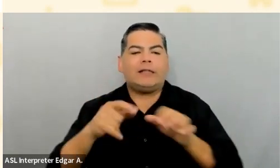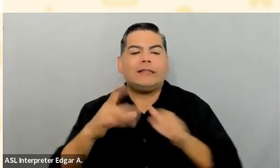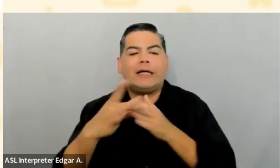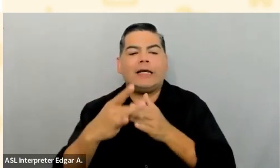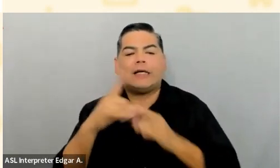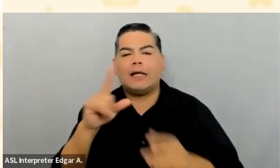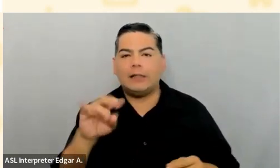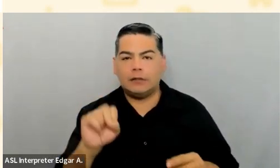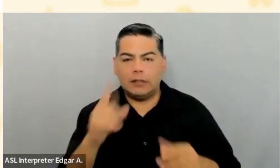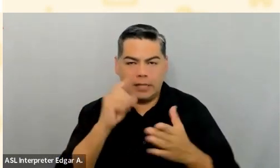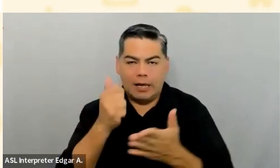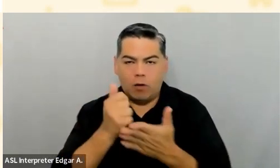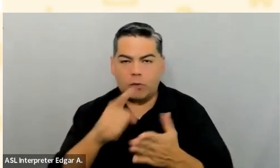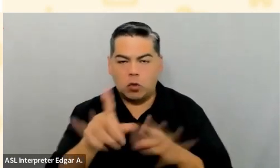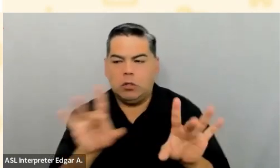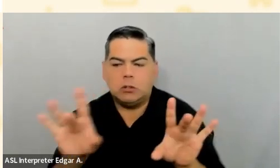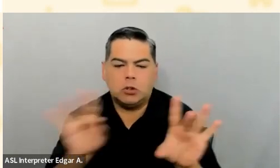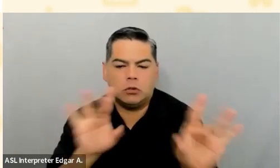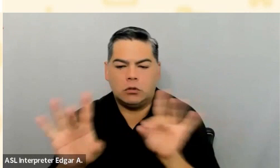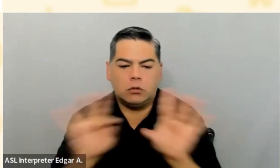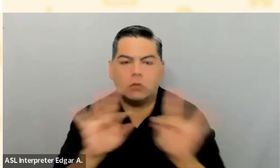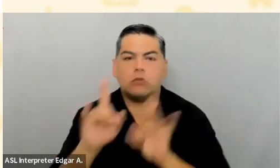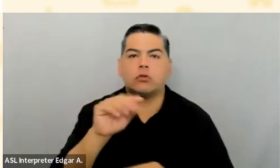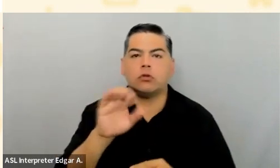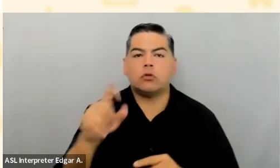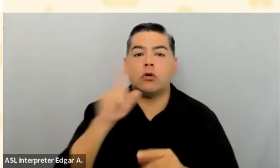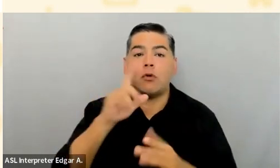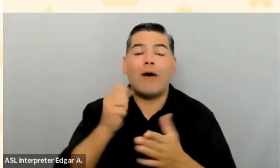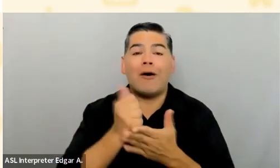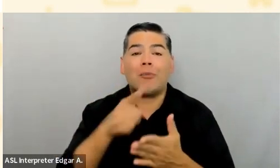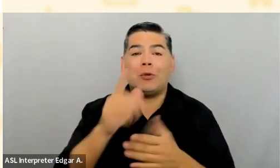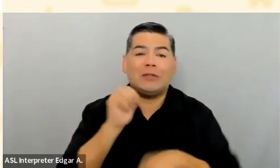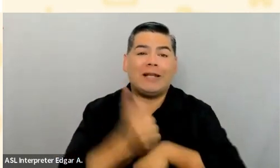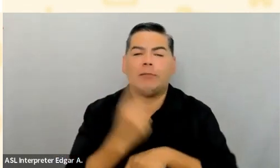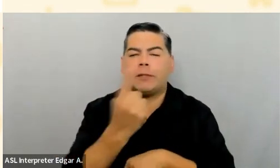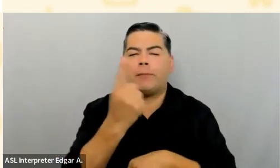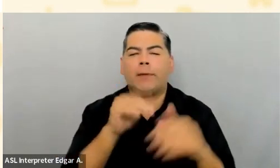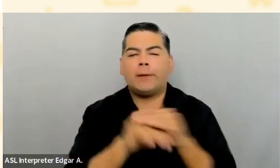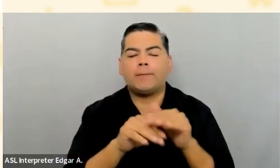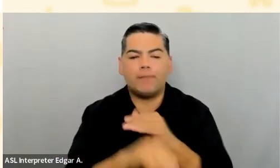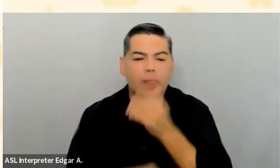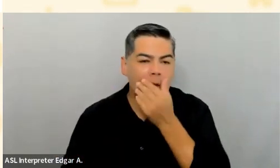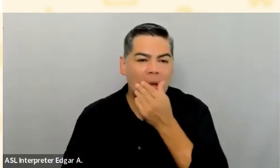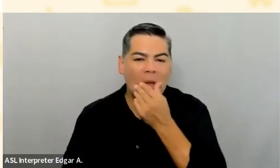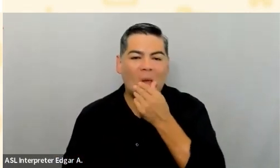para ayudarte a elegir las herramientas que te ayudarán a crear algo accesible. Y las guías de accesibilidad del agente de usuario